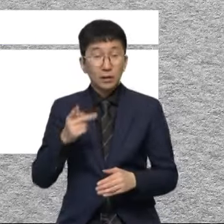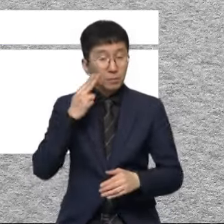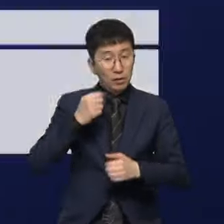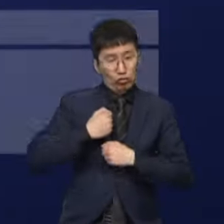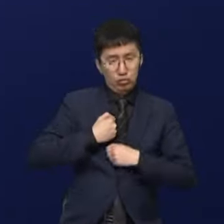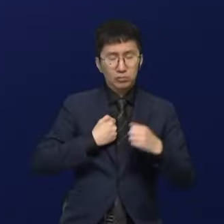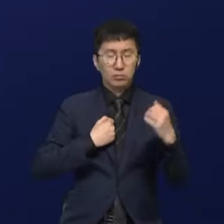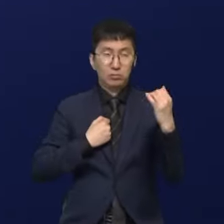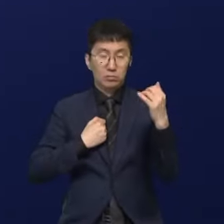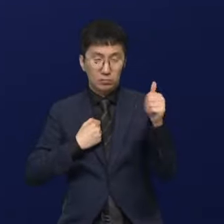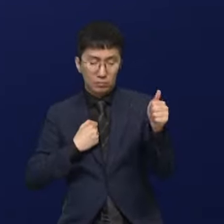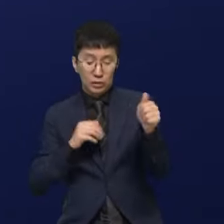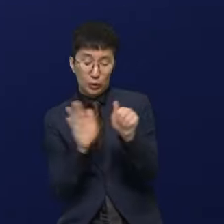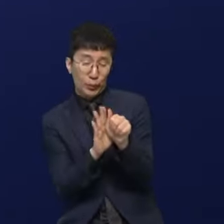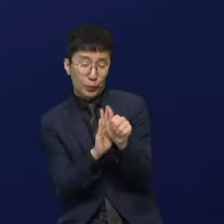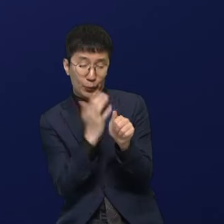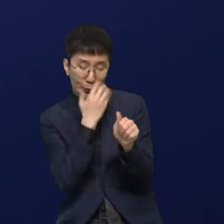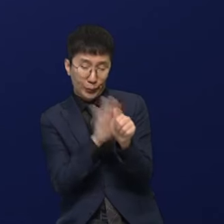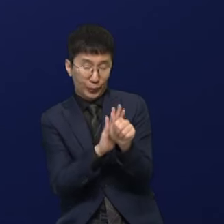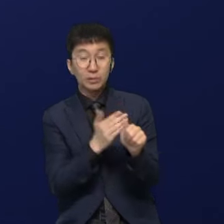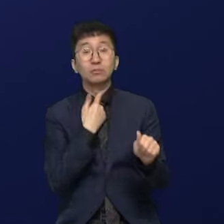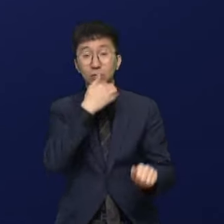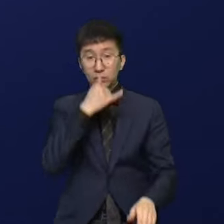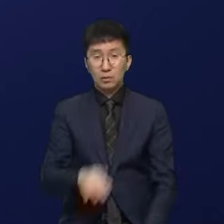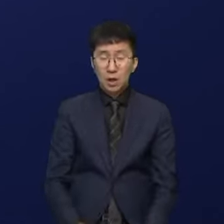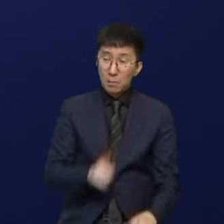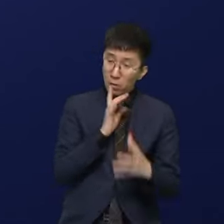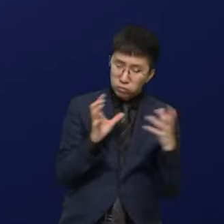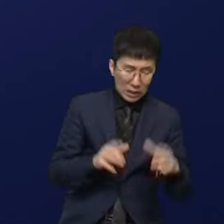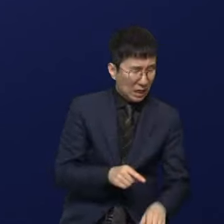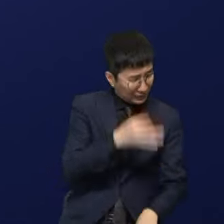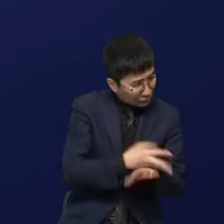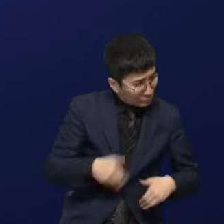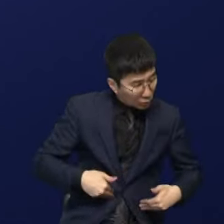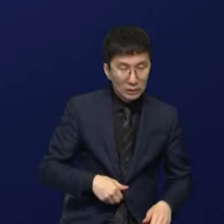(기자) 논란이 이어지면서 당내에서 사과를 권고하자 김 후보는 결국 언어